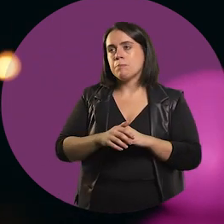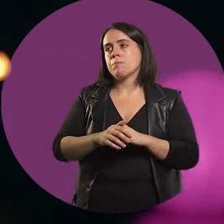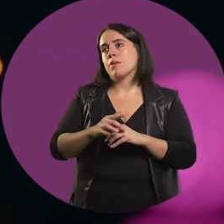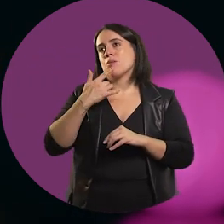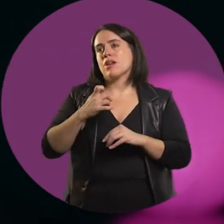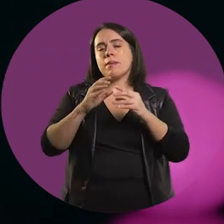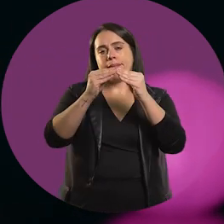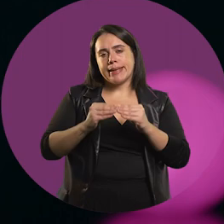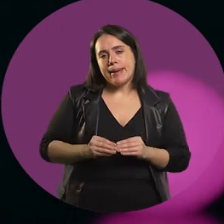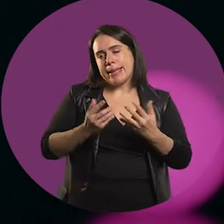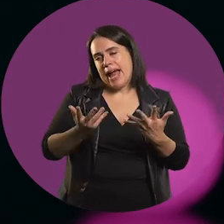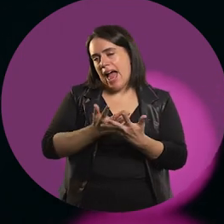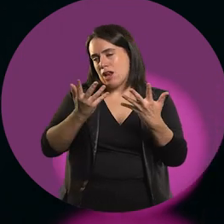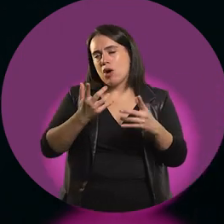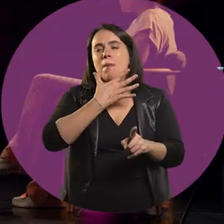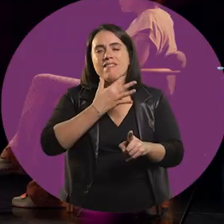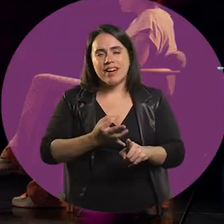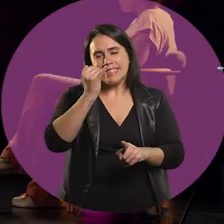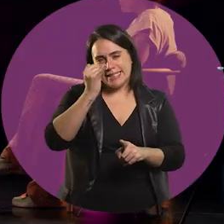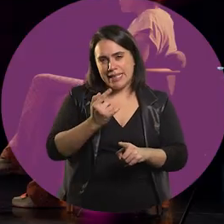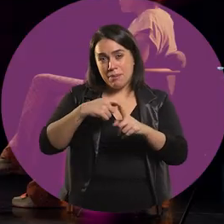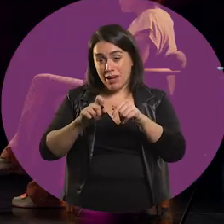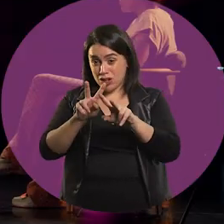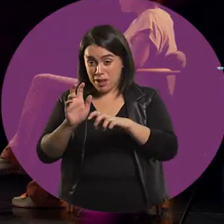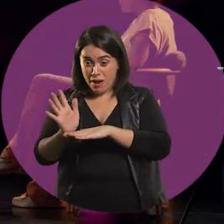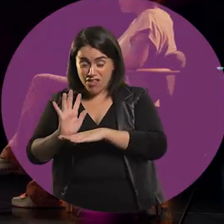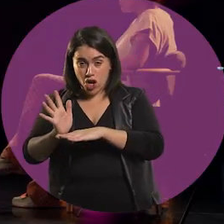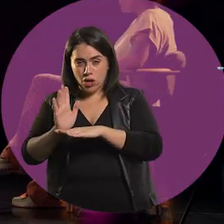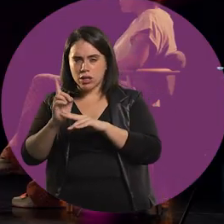más básicas, y era algo tan específico como la biología,